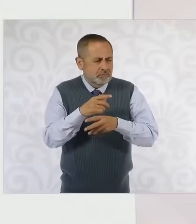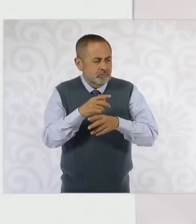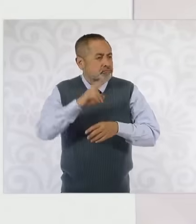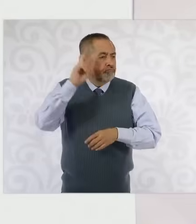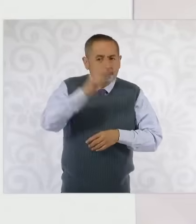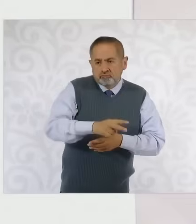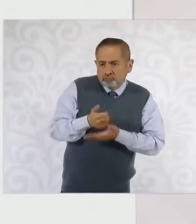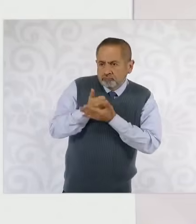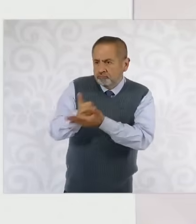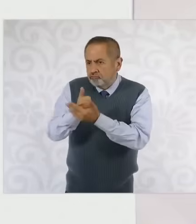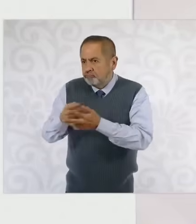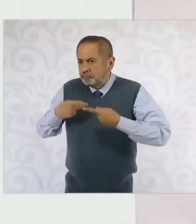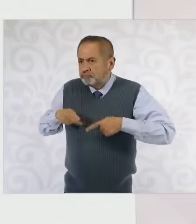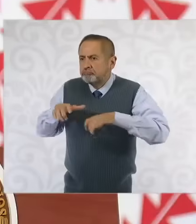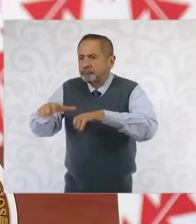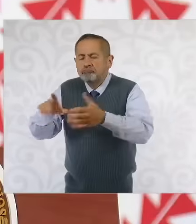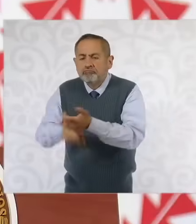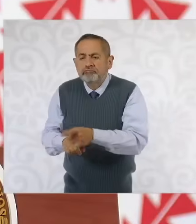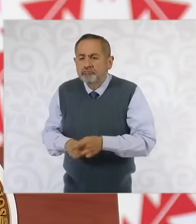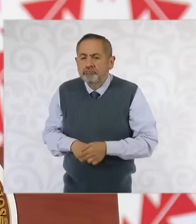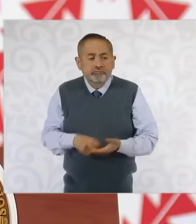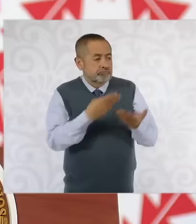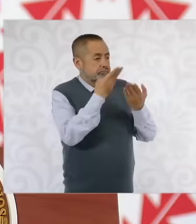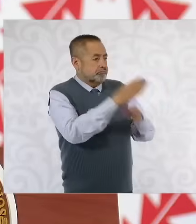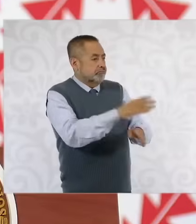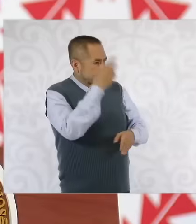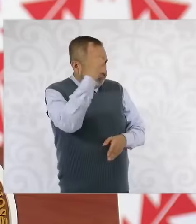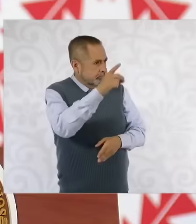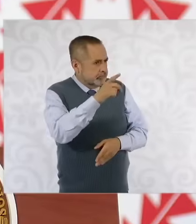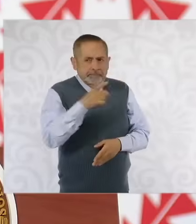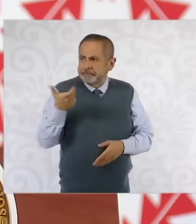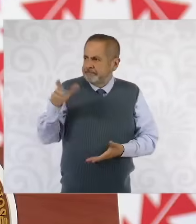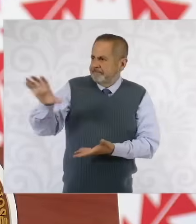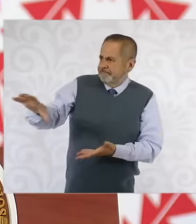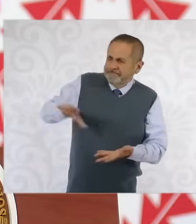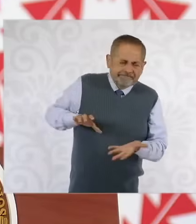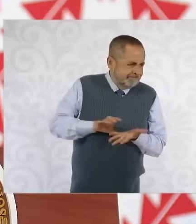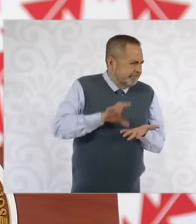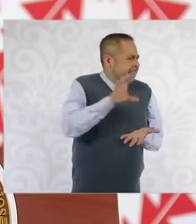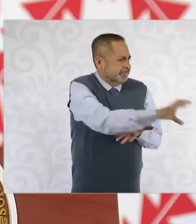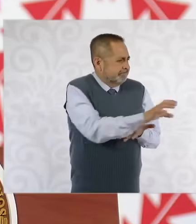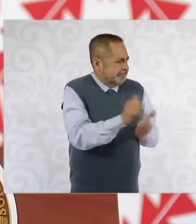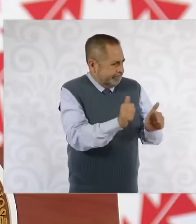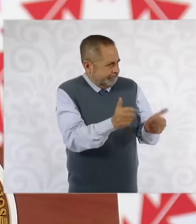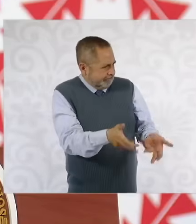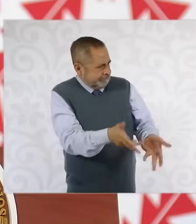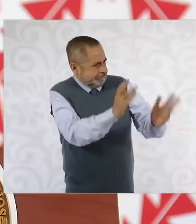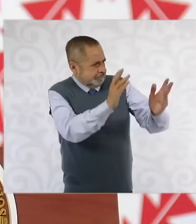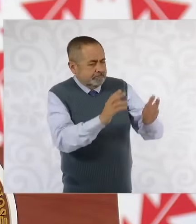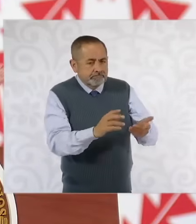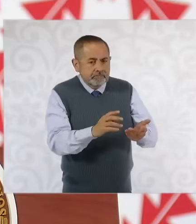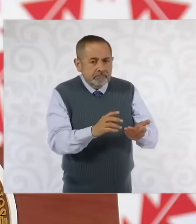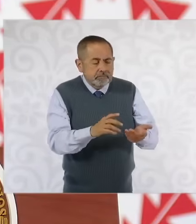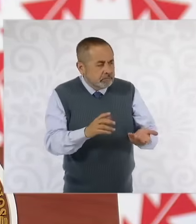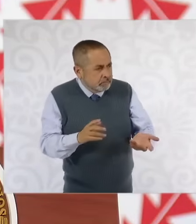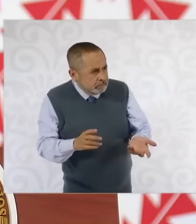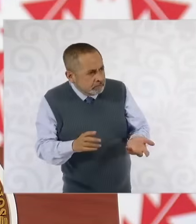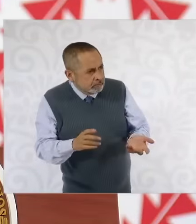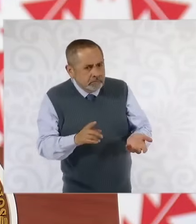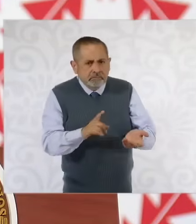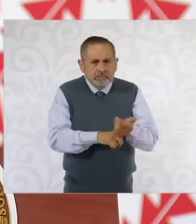rescataron a la banca Pero además rescataron a muchos que no rescataron a muchos que ni